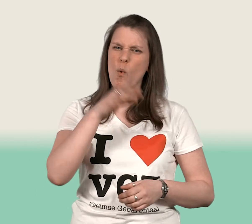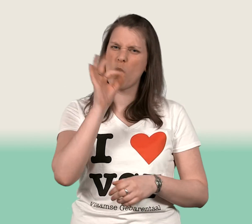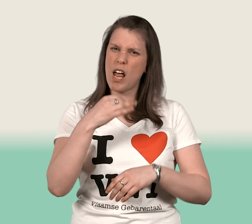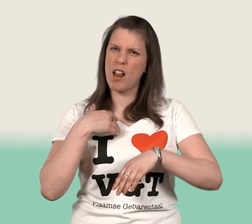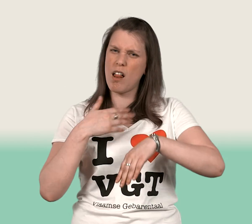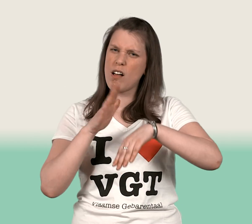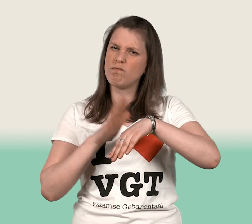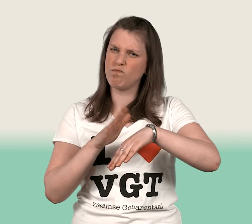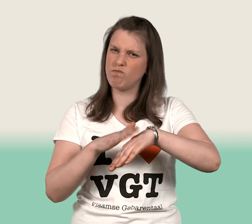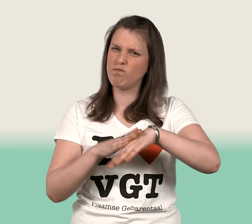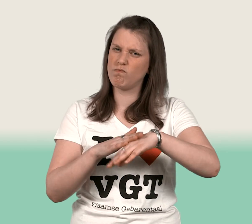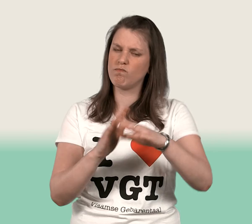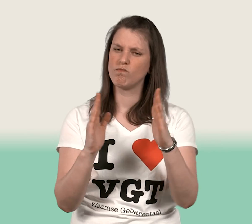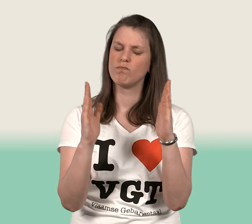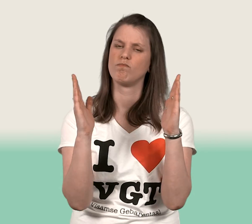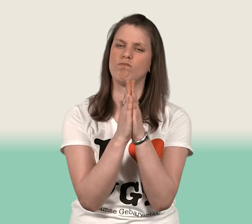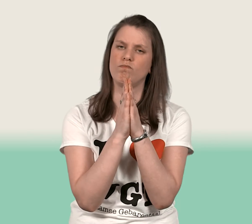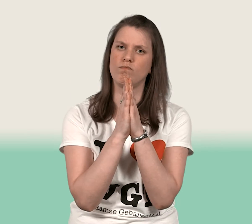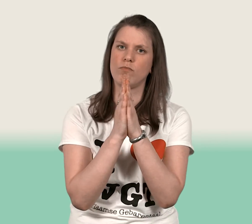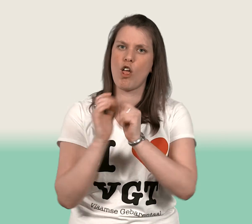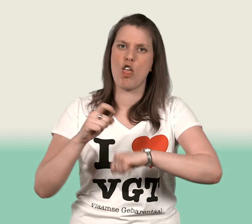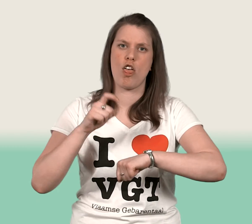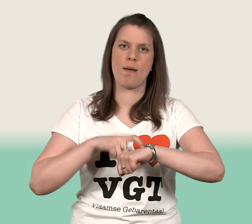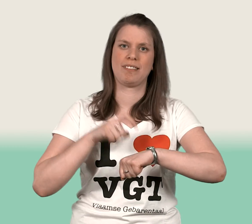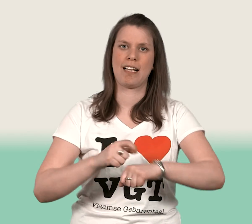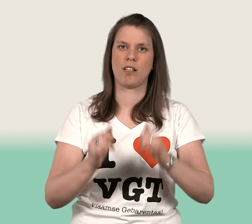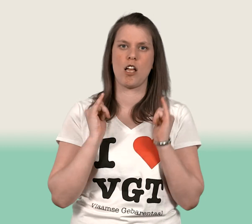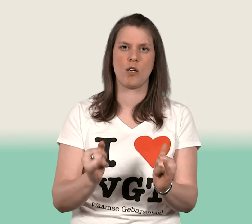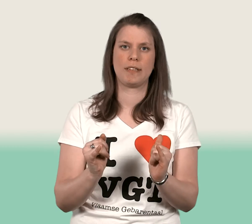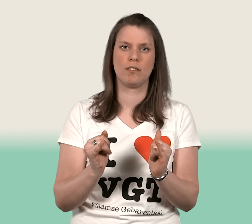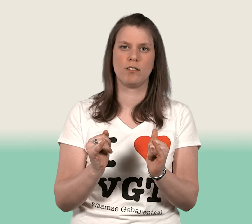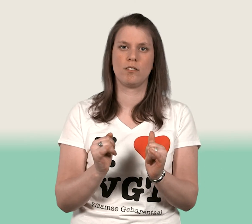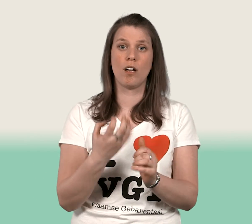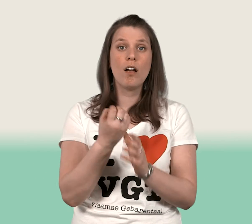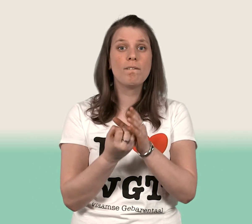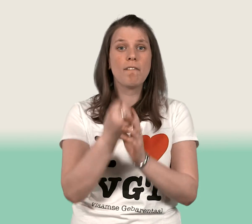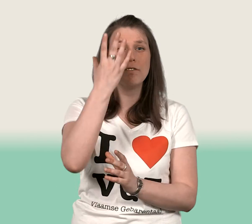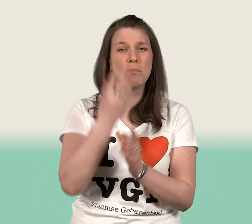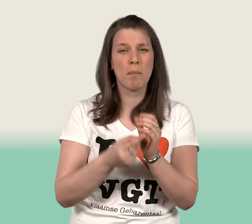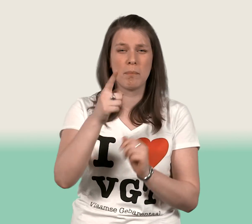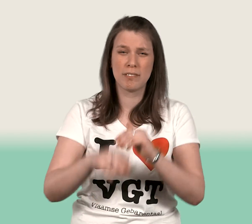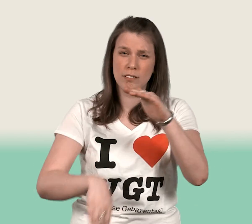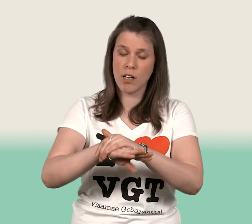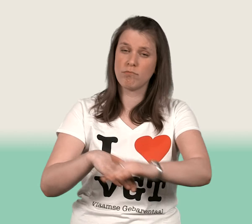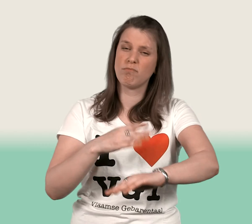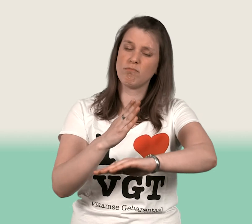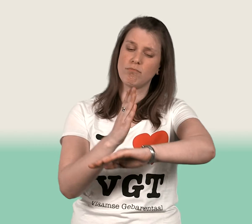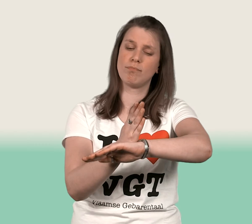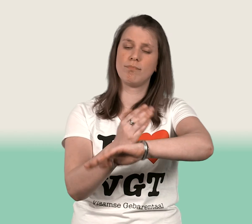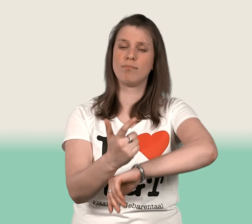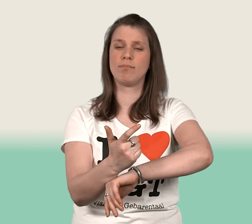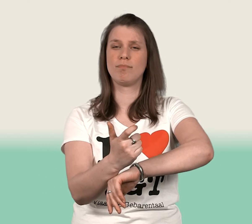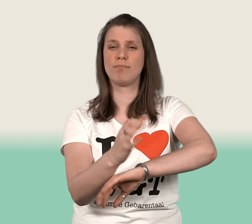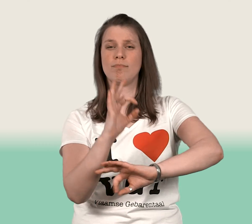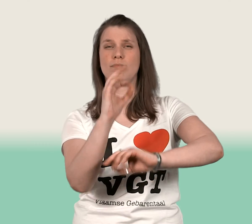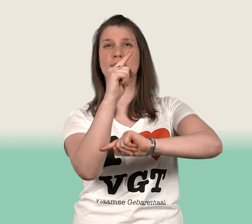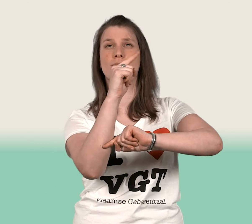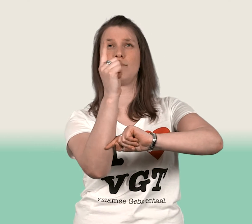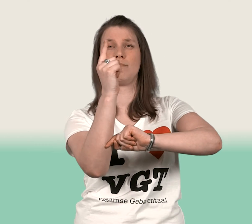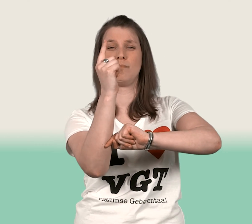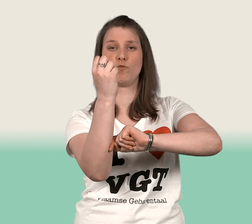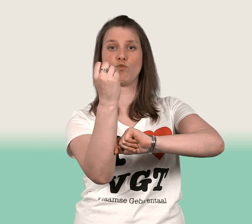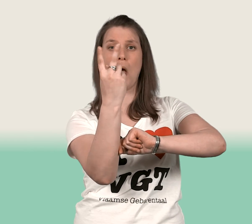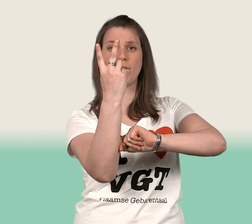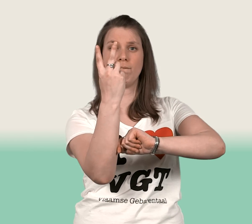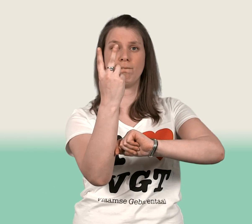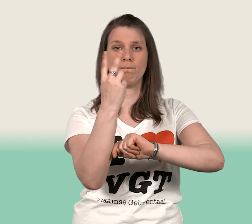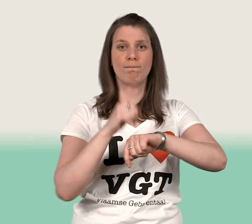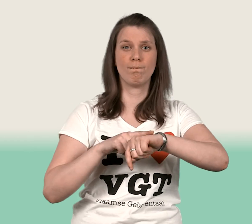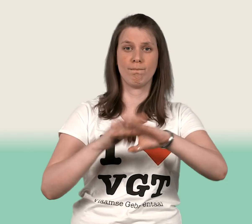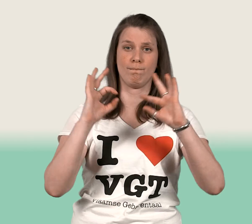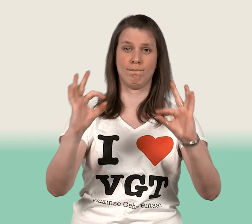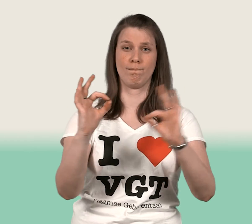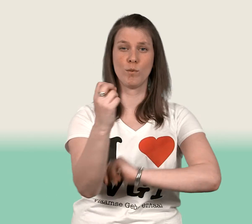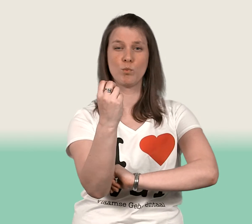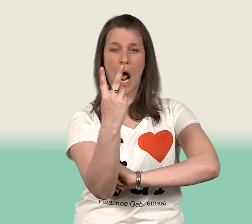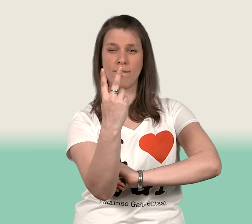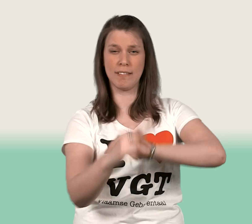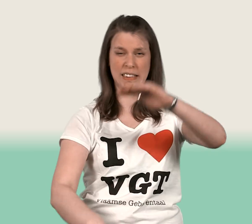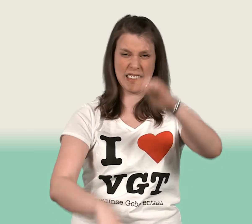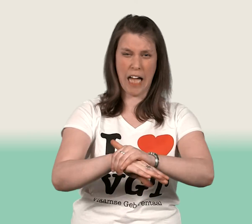Graag wil ik jullie nog vragen om op tijd klaar te zijn voor de flashmob. Flashmob start stipt om 12u.